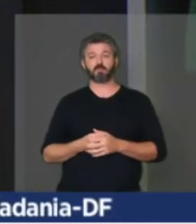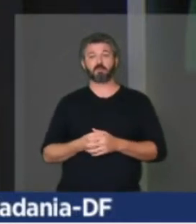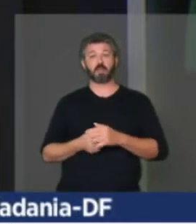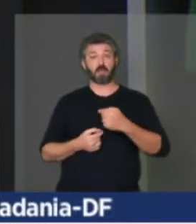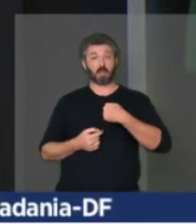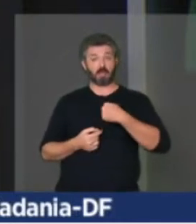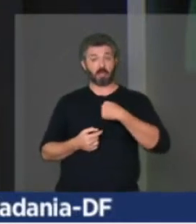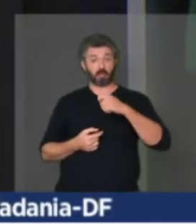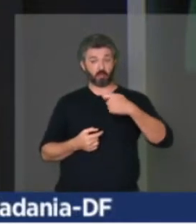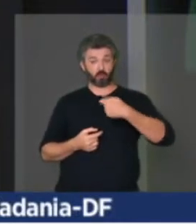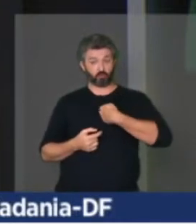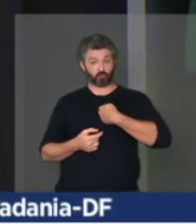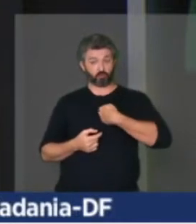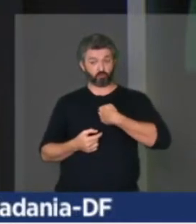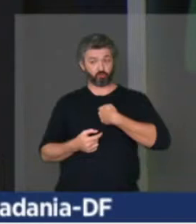FILHOS. EU TIVE A GRANDE OPORTUNIDADE E HONRA DE TER 6